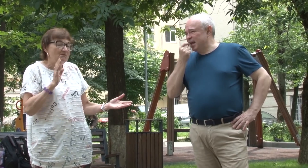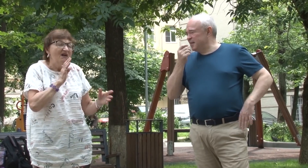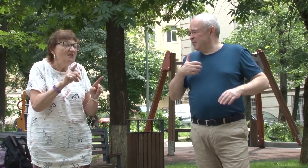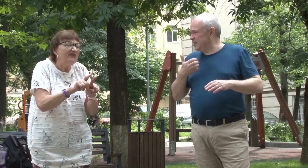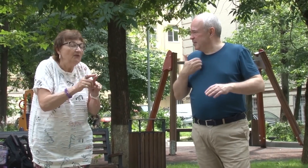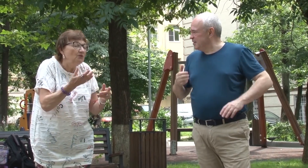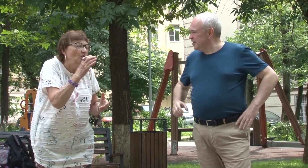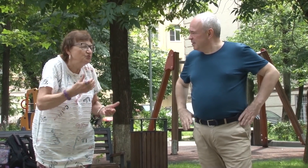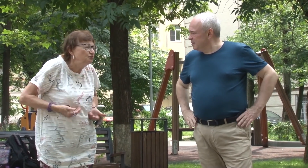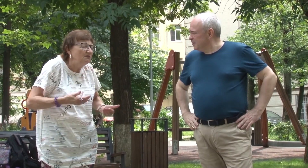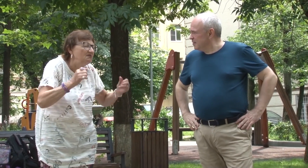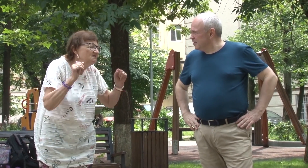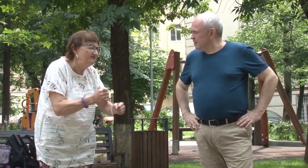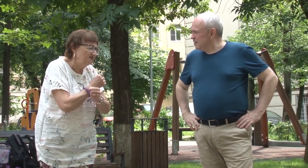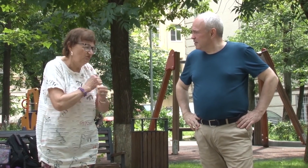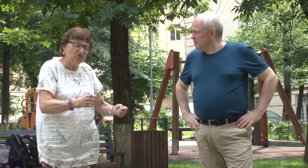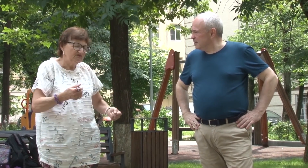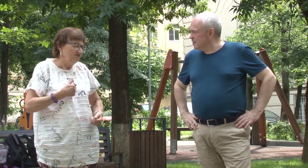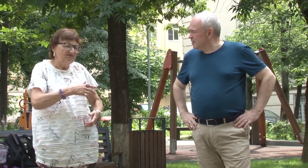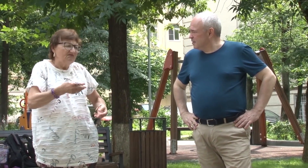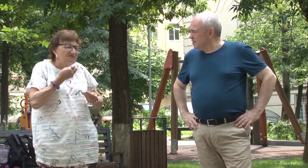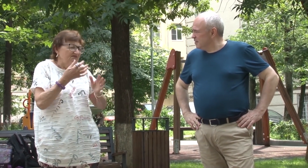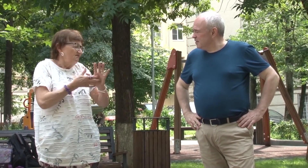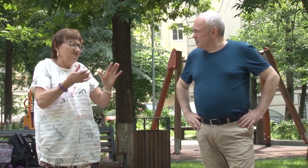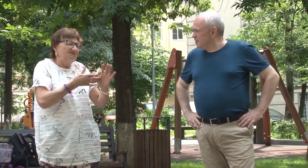На 100 рублей прожить невозможно. На еду не хватало.